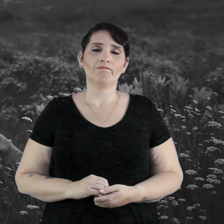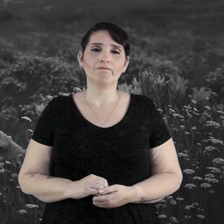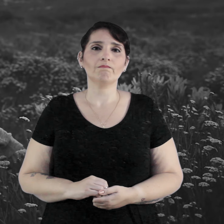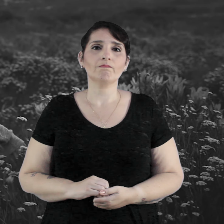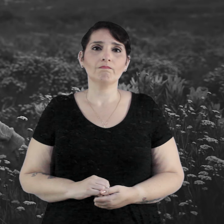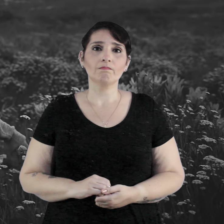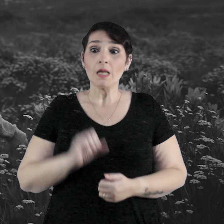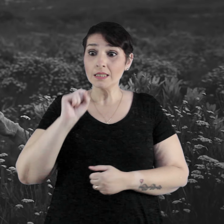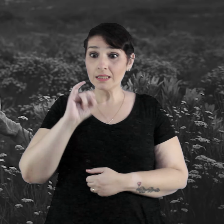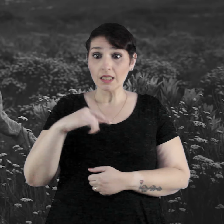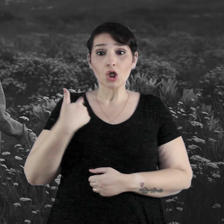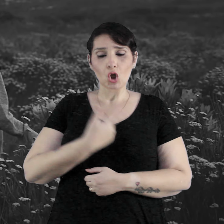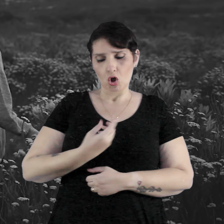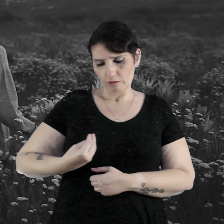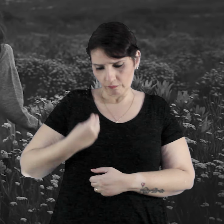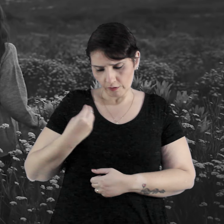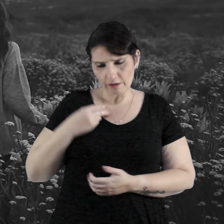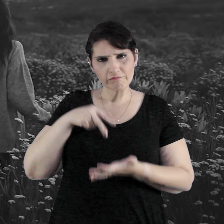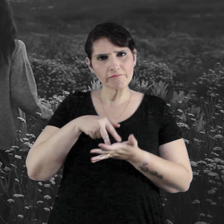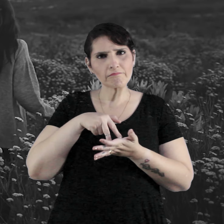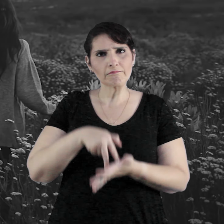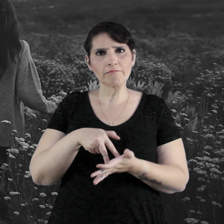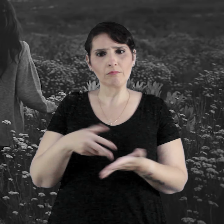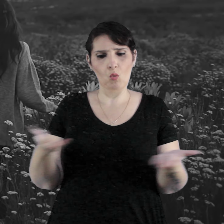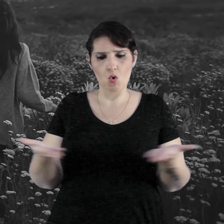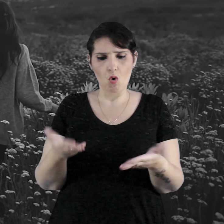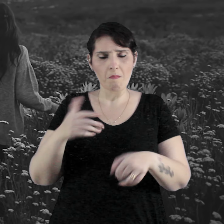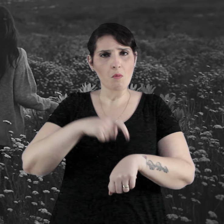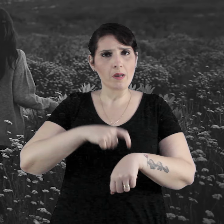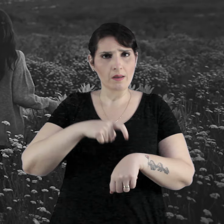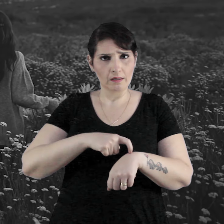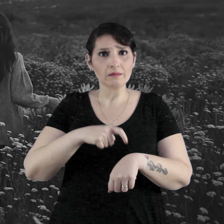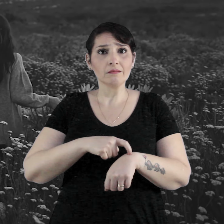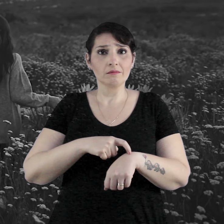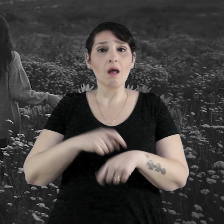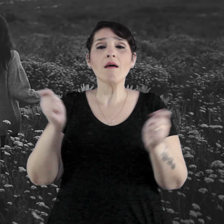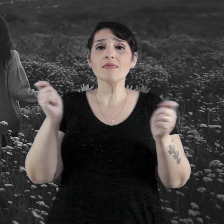Se nós estamos bem estabelecidos no momento presente, podemos trazer o passado